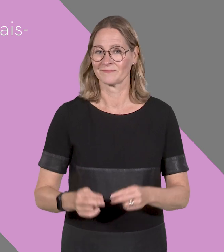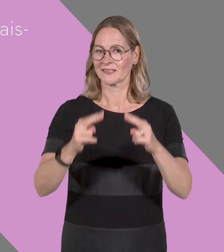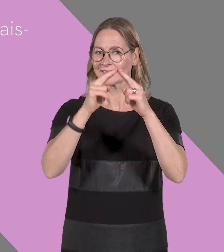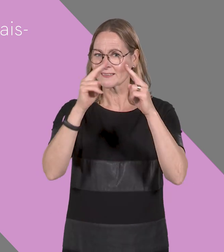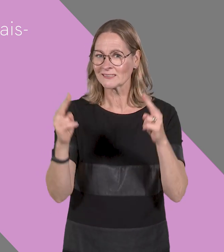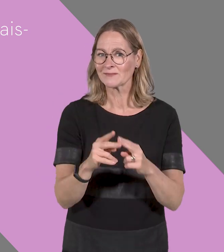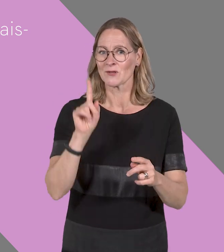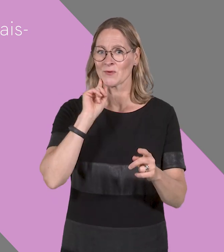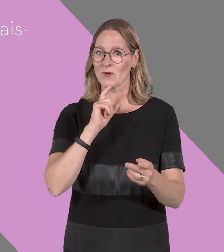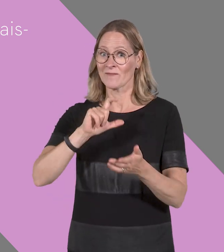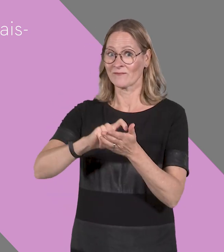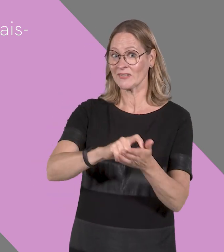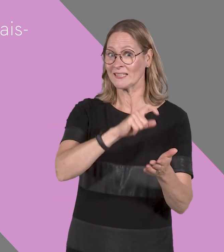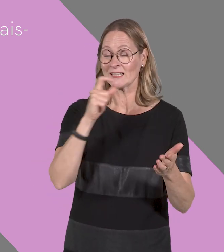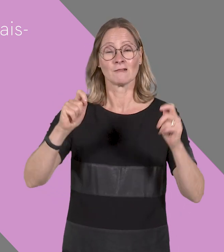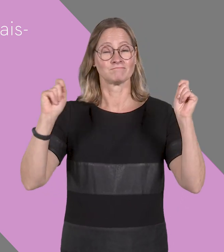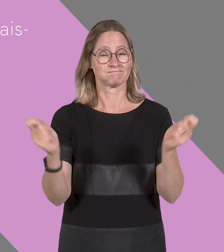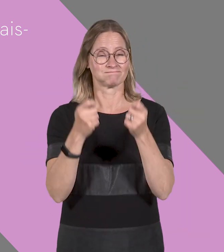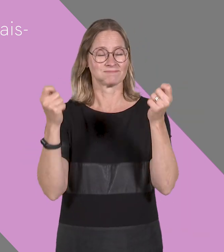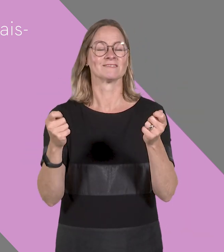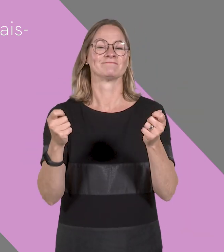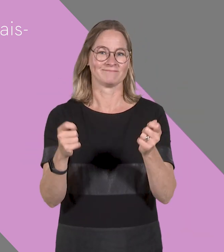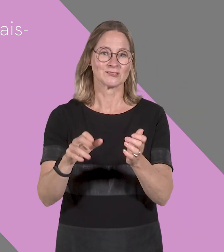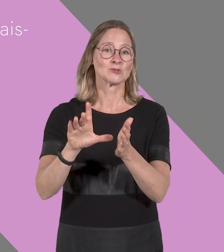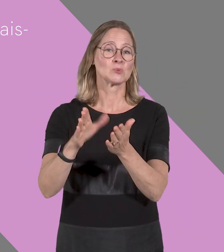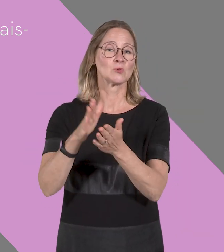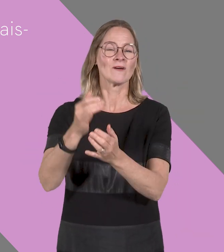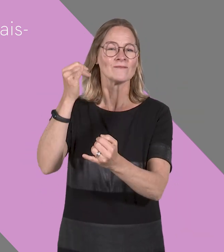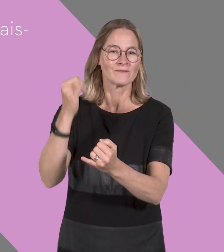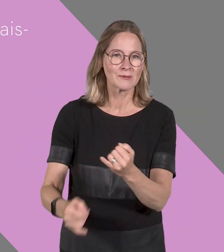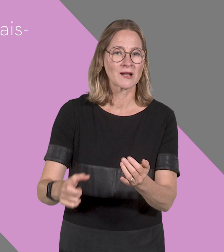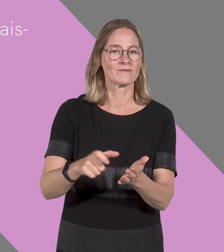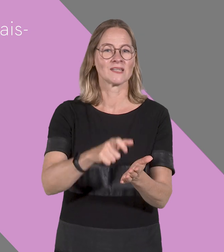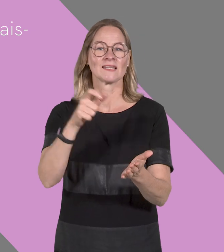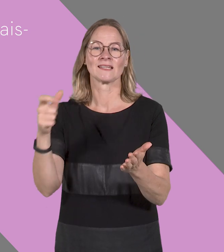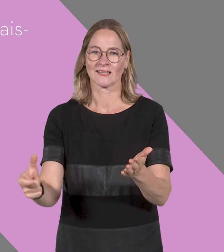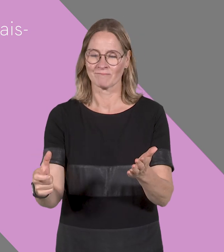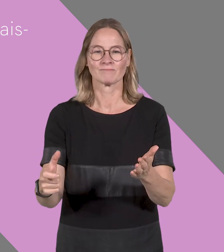Kansainvälistä kuurojen viikkoa juhlitaan syyskuun viimeisellä viikolla -